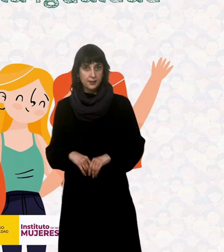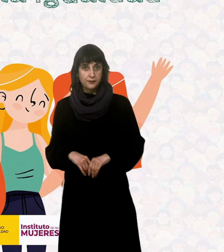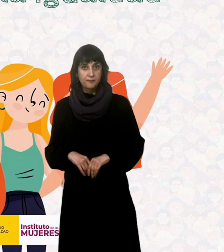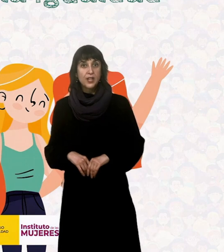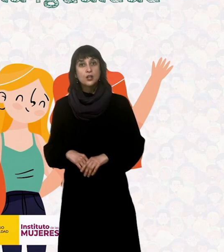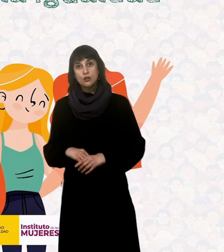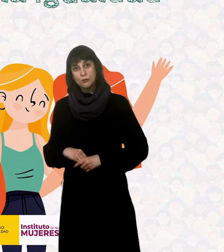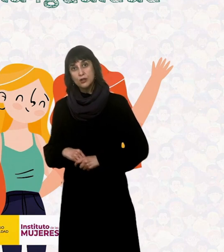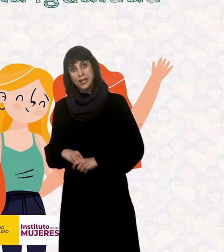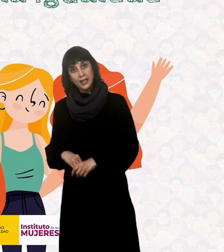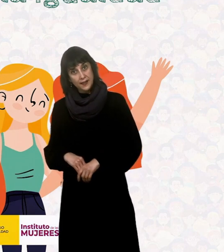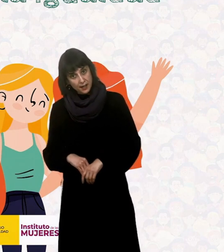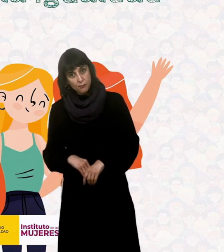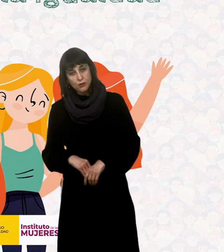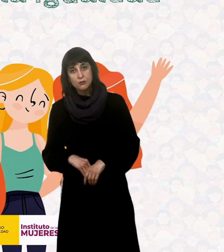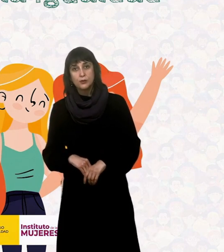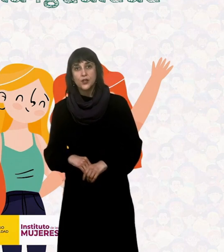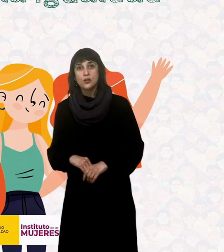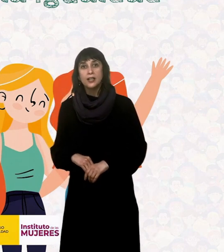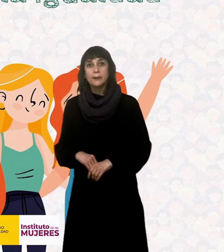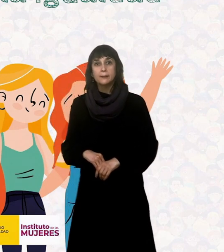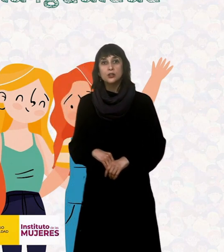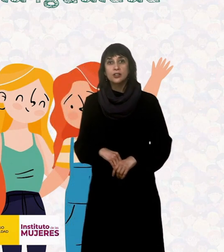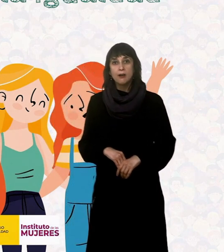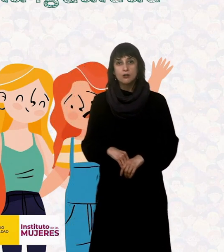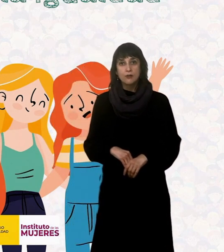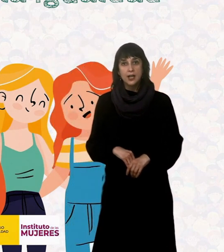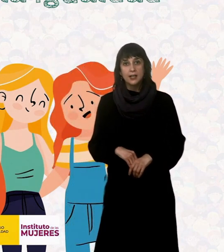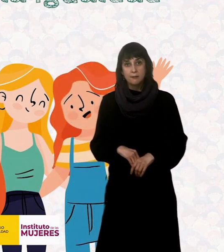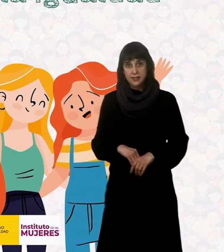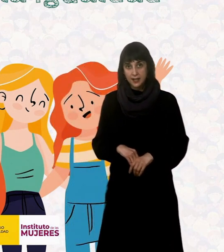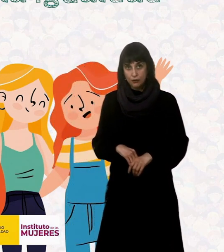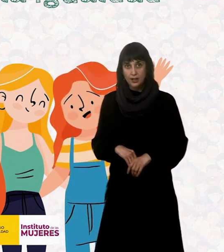Somos Ana Alcázar Campos, profesora del departamento de trabajo social e investigadora